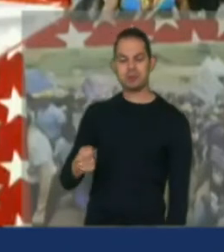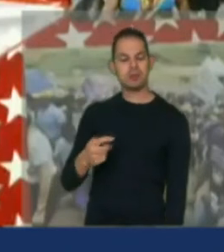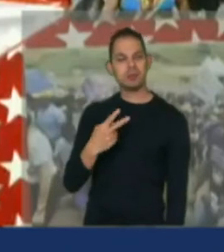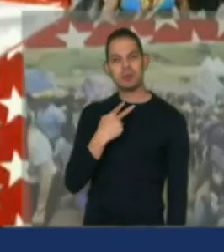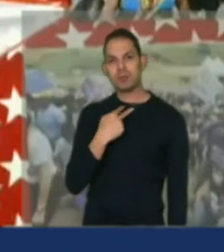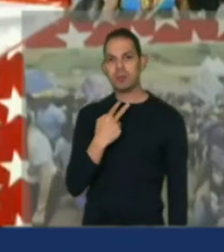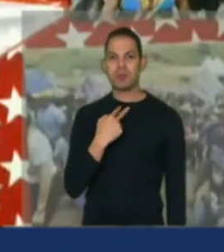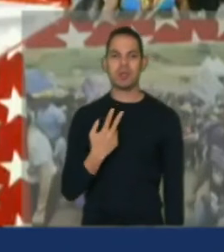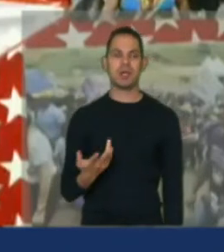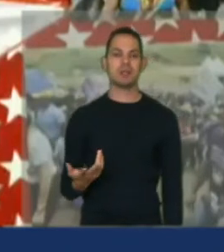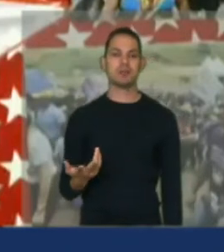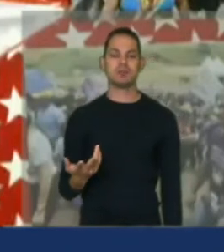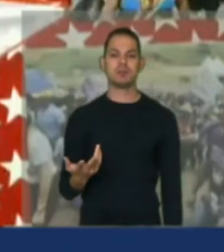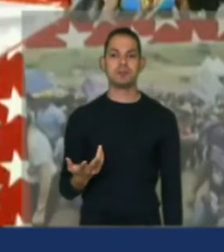PARA DITADURA . SENHOR PRESIDENTE, EU REGISTRO AQUI O